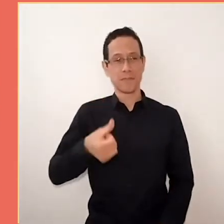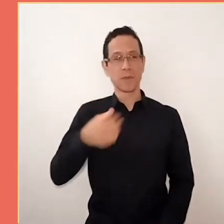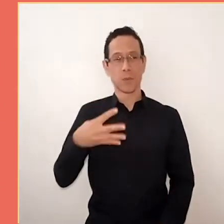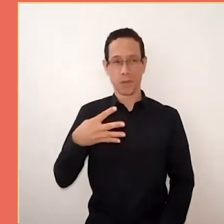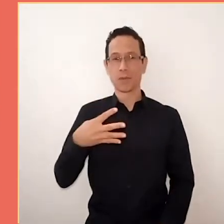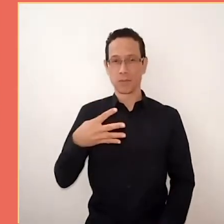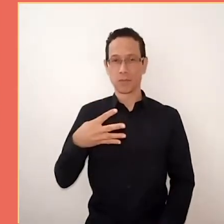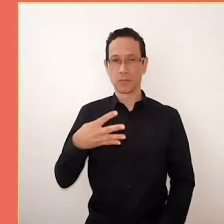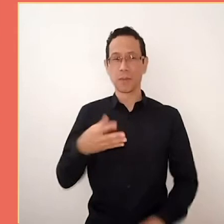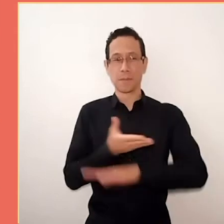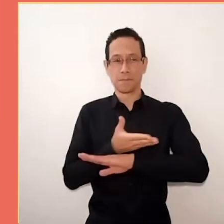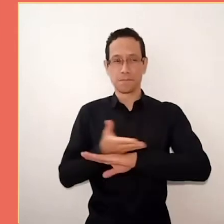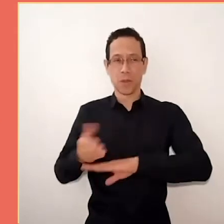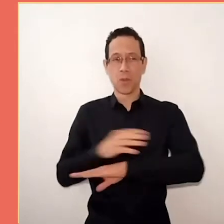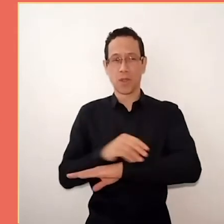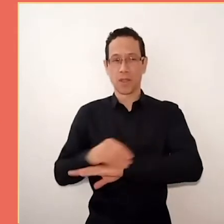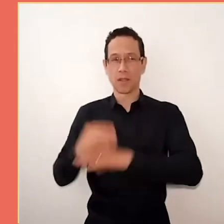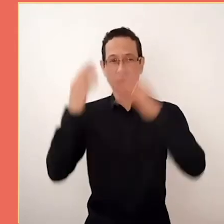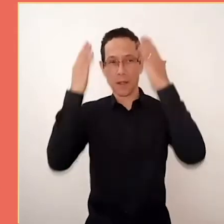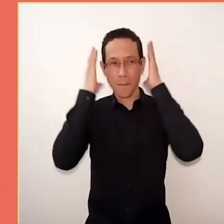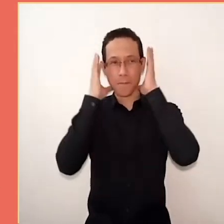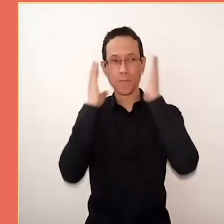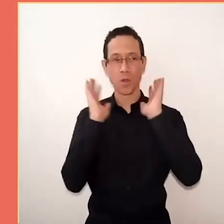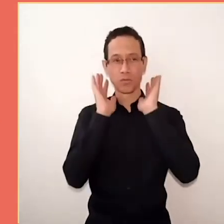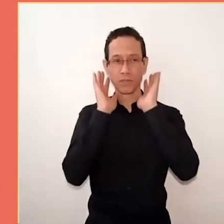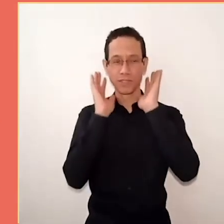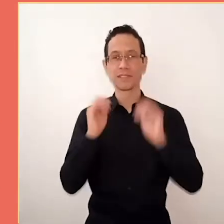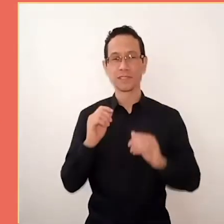branca, tenho cabelos curtos, crespos e grisalhos.